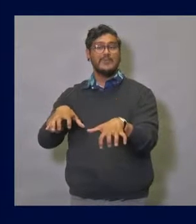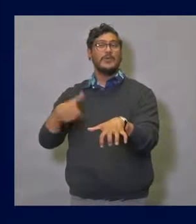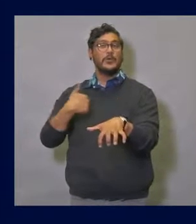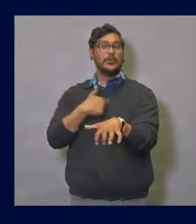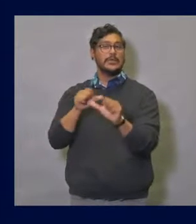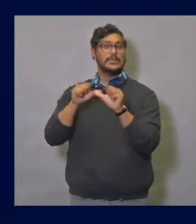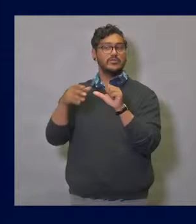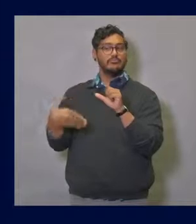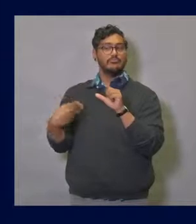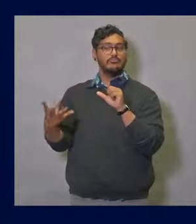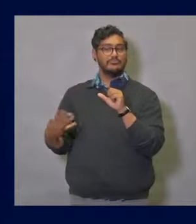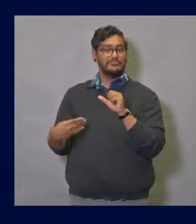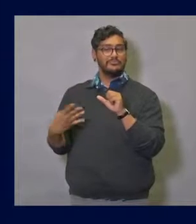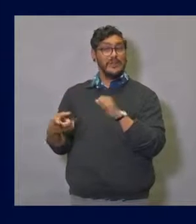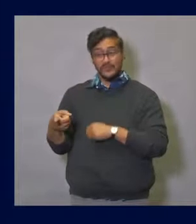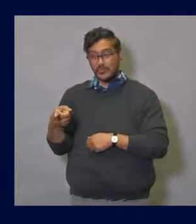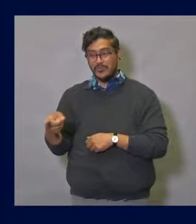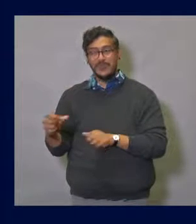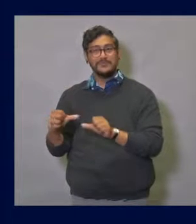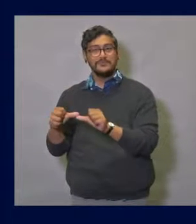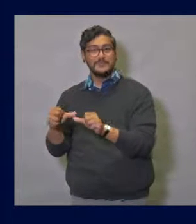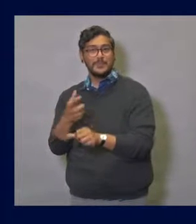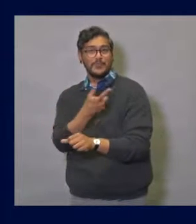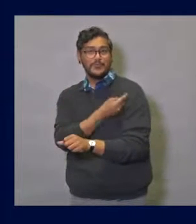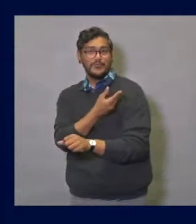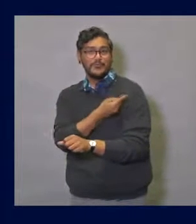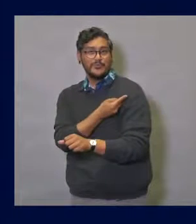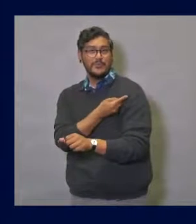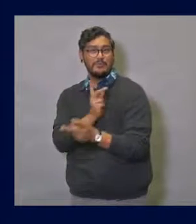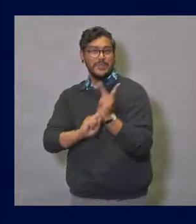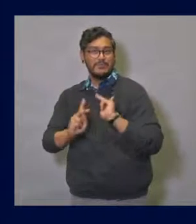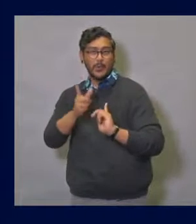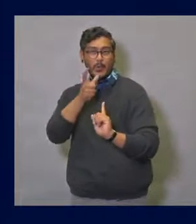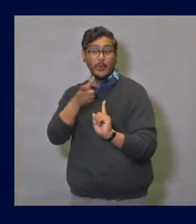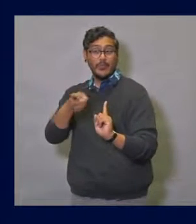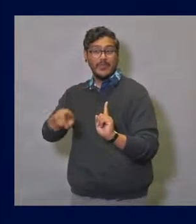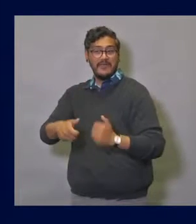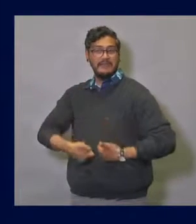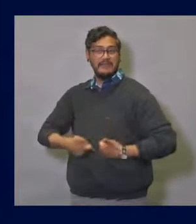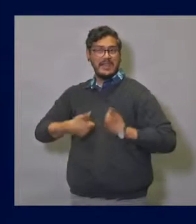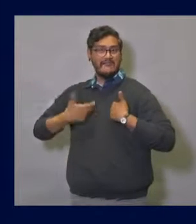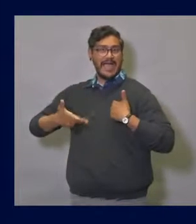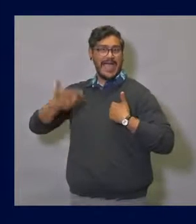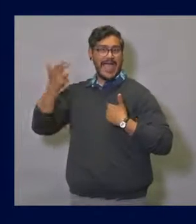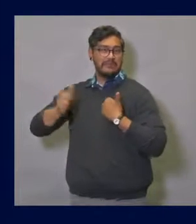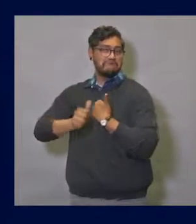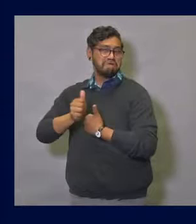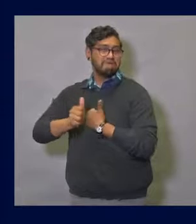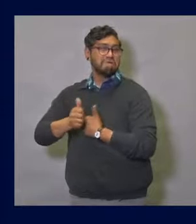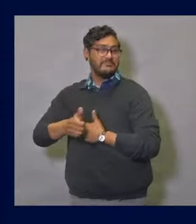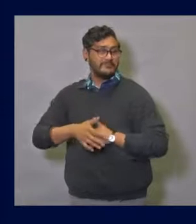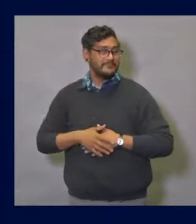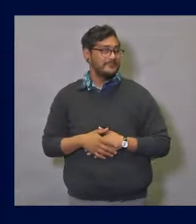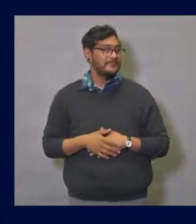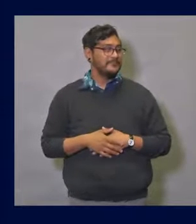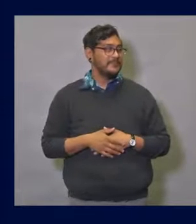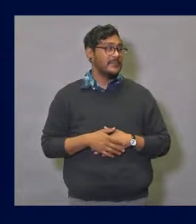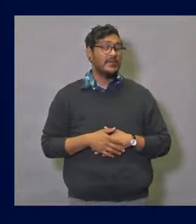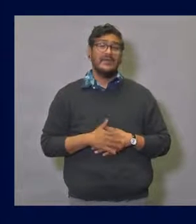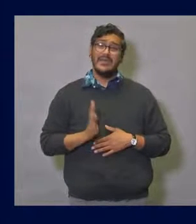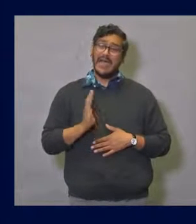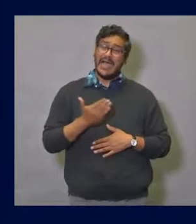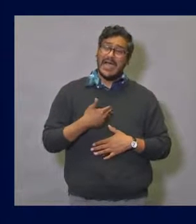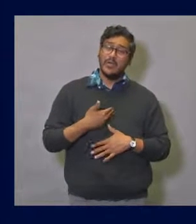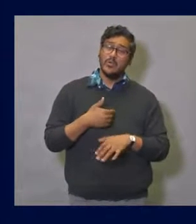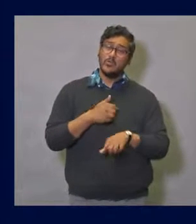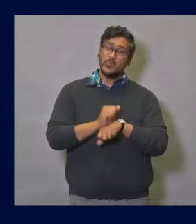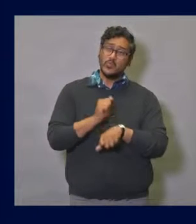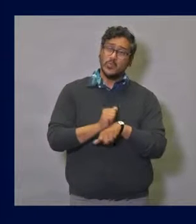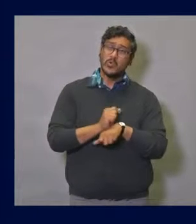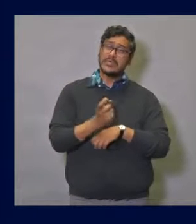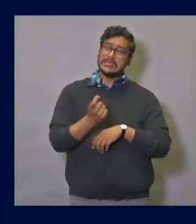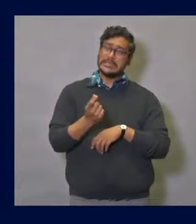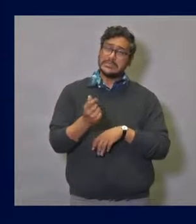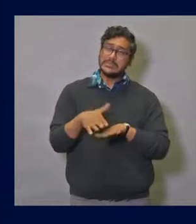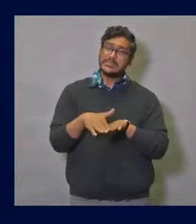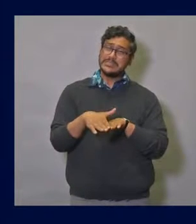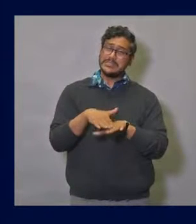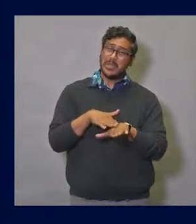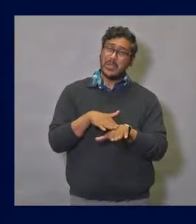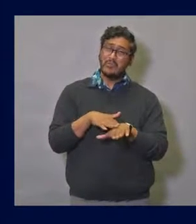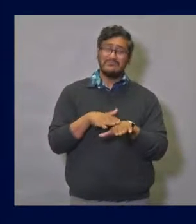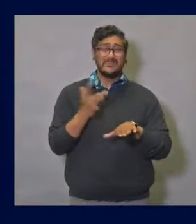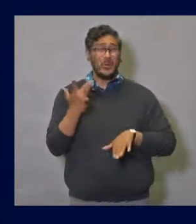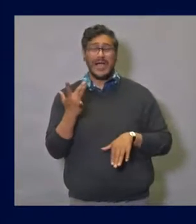CONTINUAMOS AUMENTANDO LAS